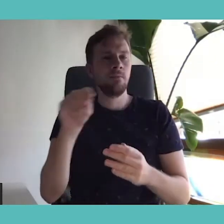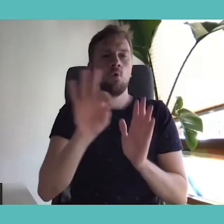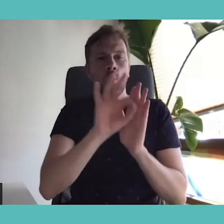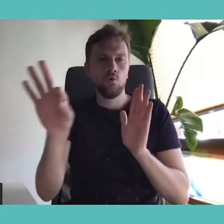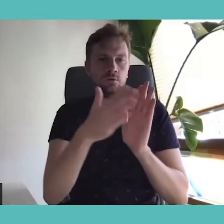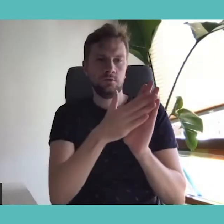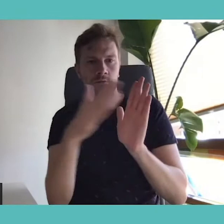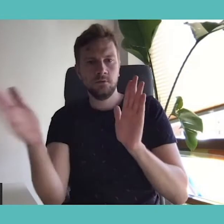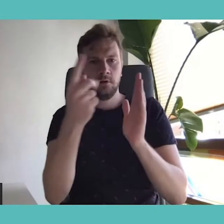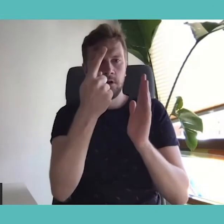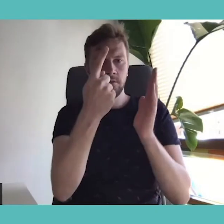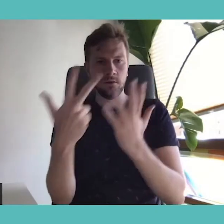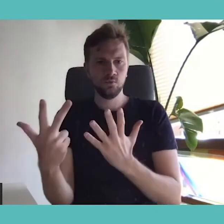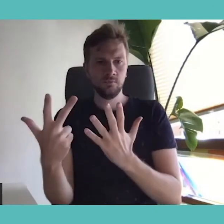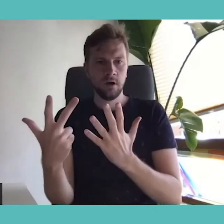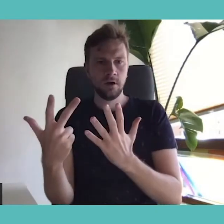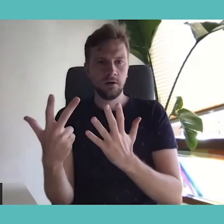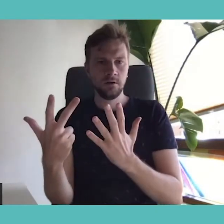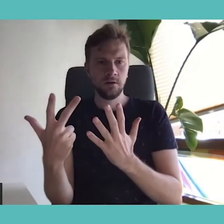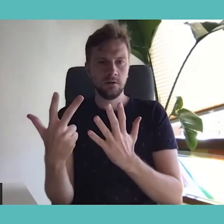Okazało się, że najlepsza jest opcja od 1/8 ekranu.